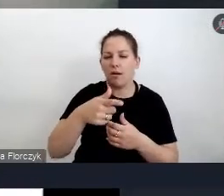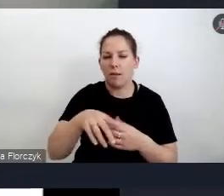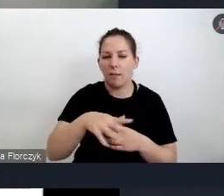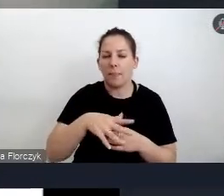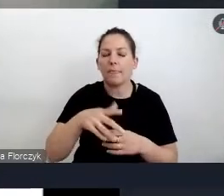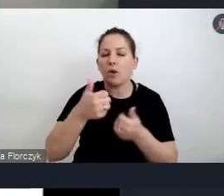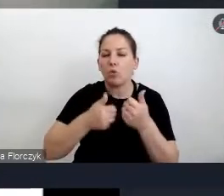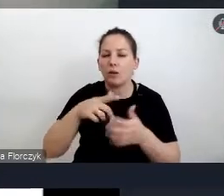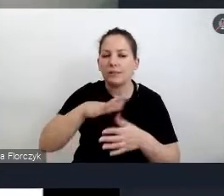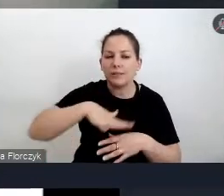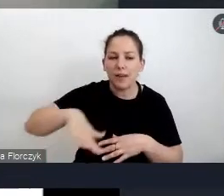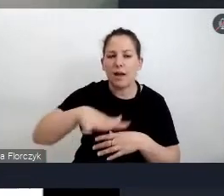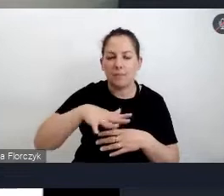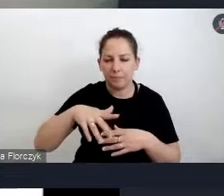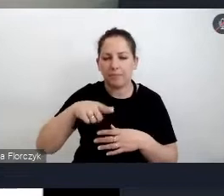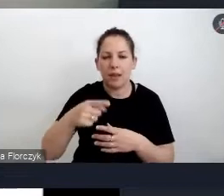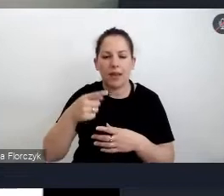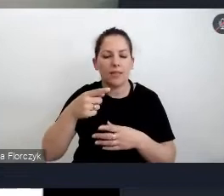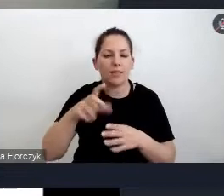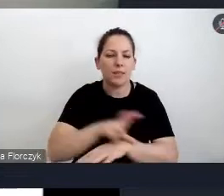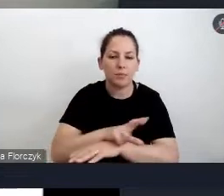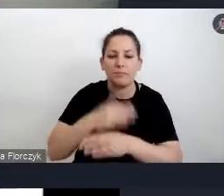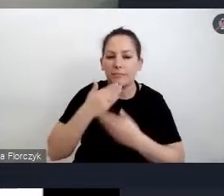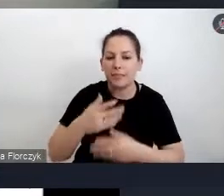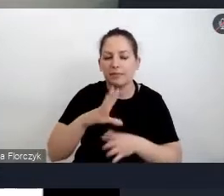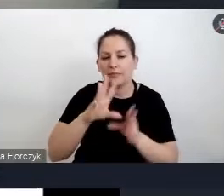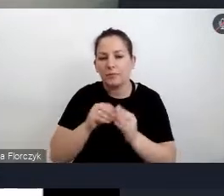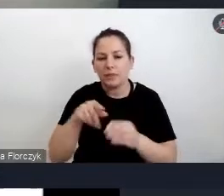dzięki innowacjom technologicznym, wykorzystaniu czystej energii,